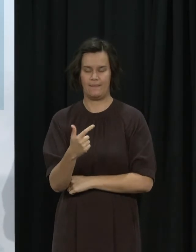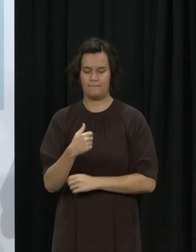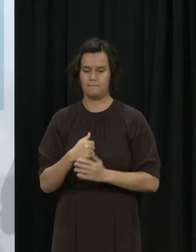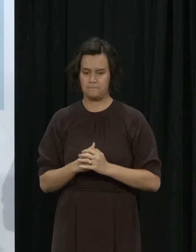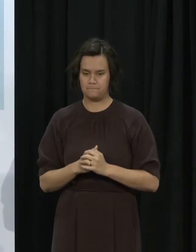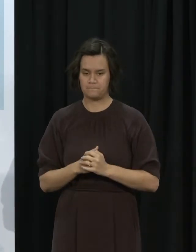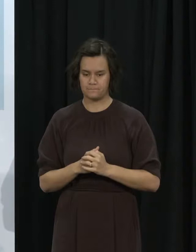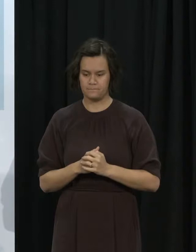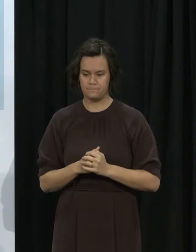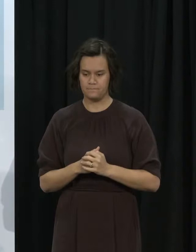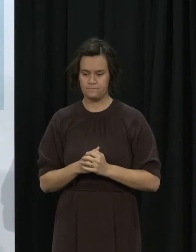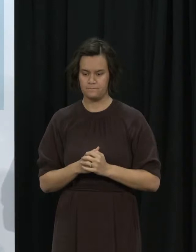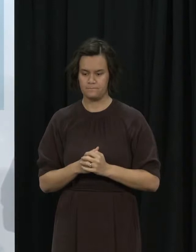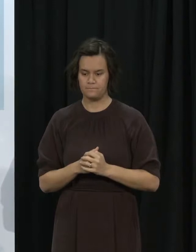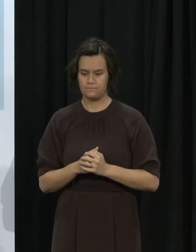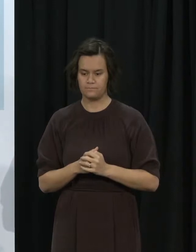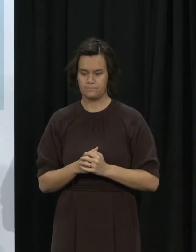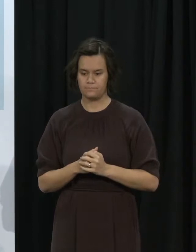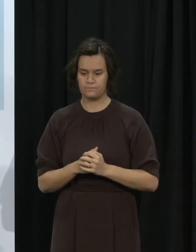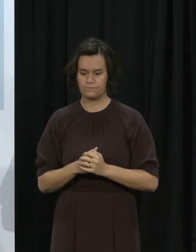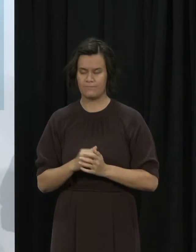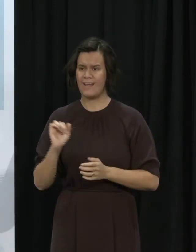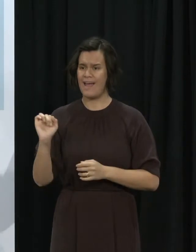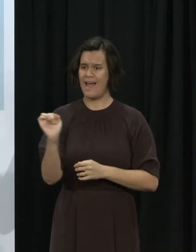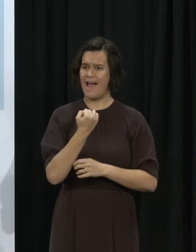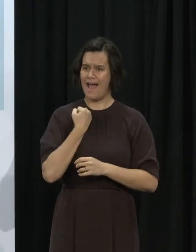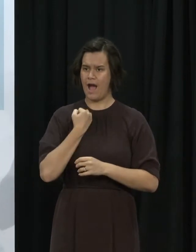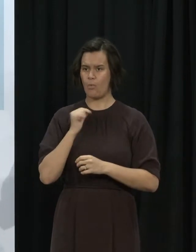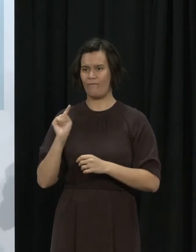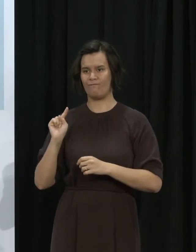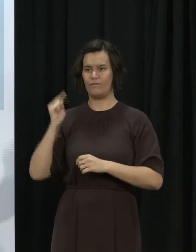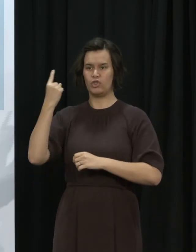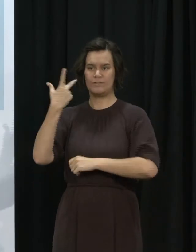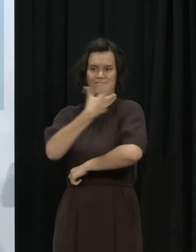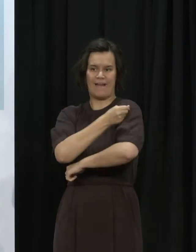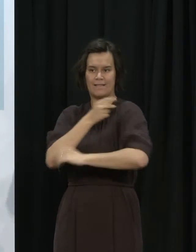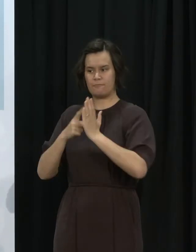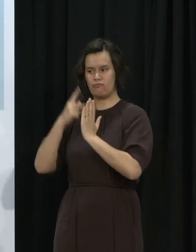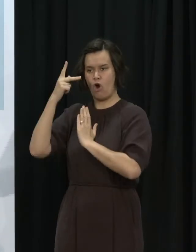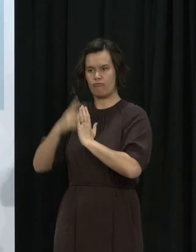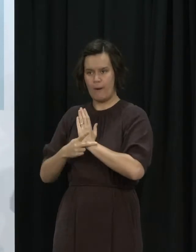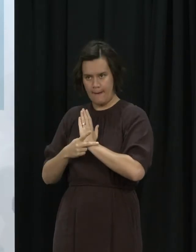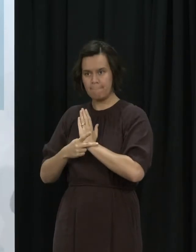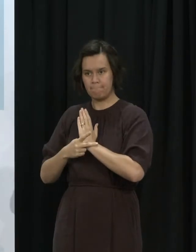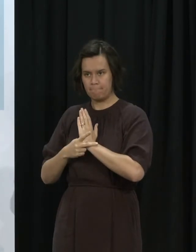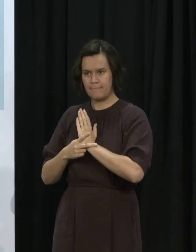whakaaetanga a Medsafe mo te horopeta mo nga tamariki pakeke rima ki te 11 ka mutu, kei te rnanga i whakapumautia ka